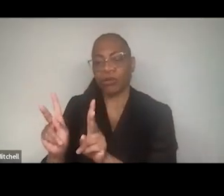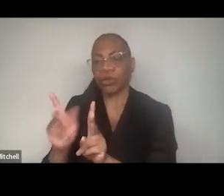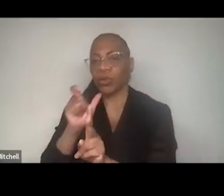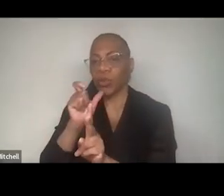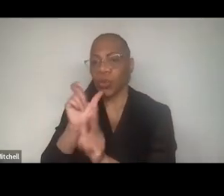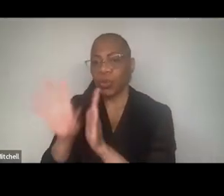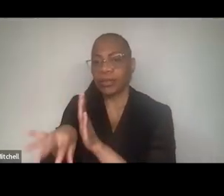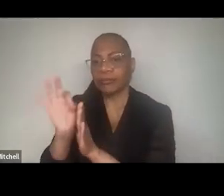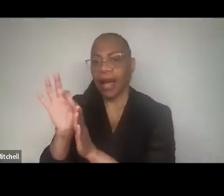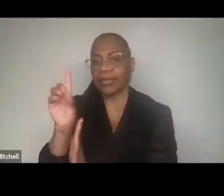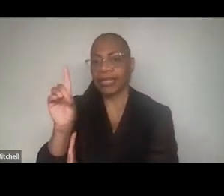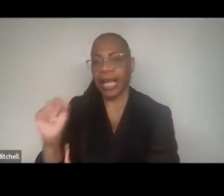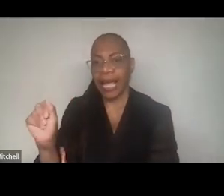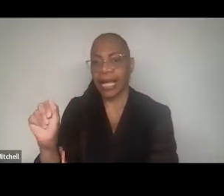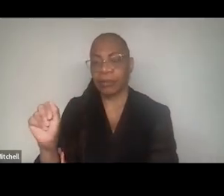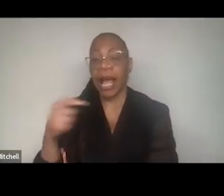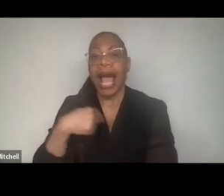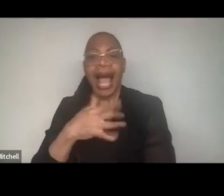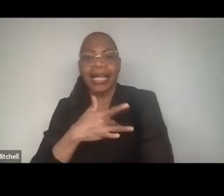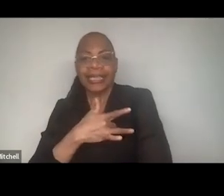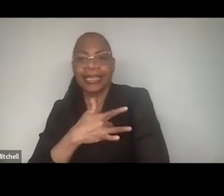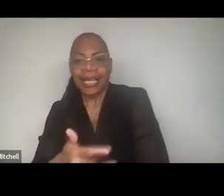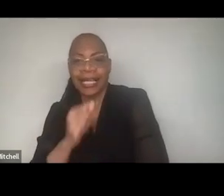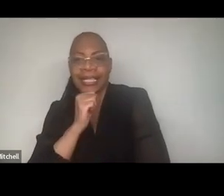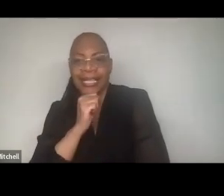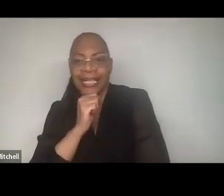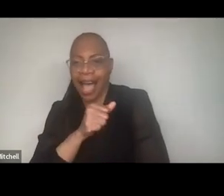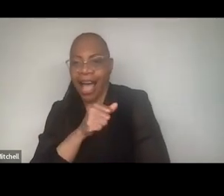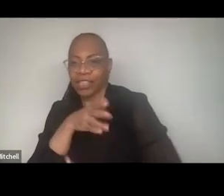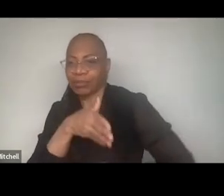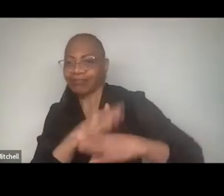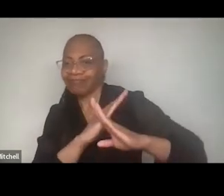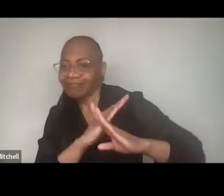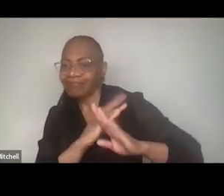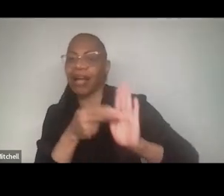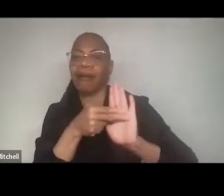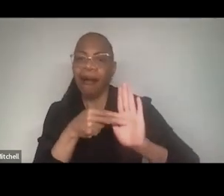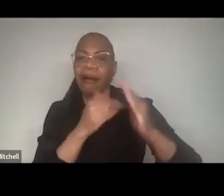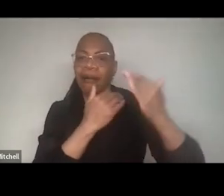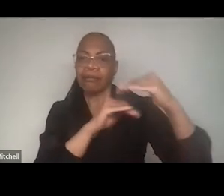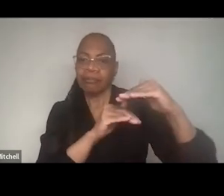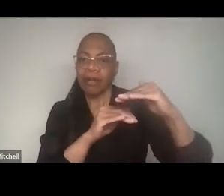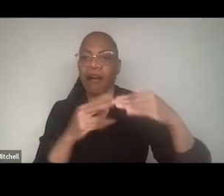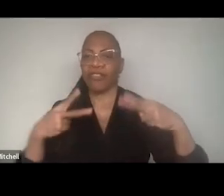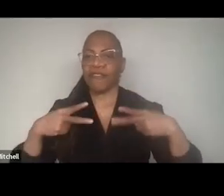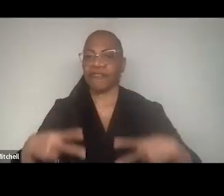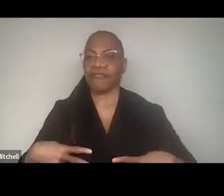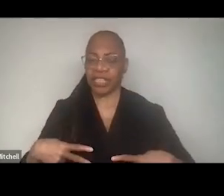Normalmente no me detengo por la limitación marcada del funcionamiento físico. Muchas veces, presto atención a la salud mental